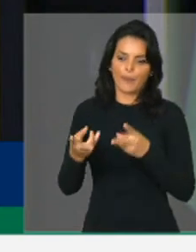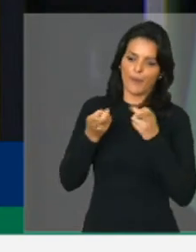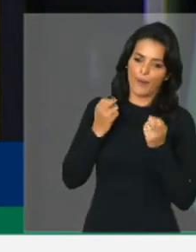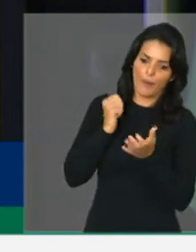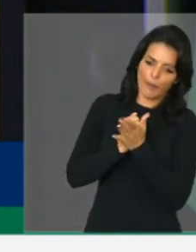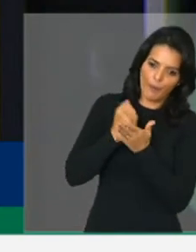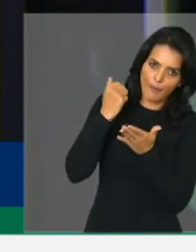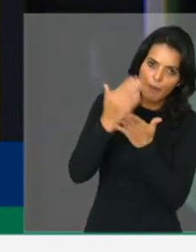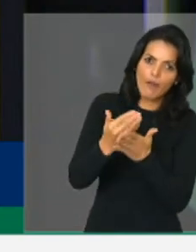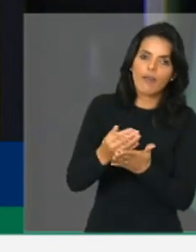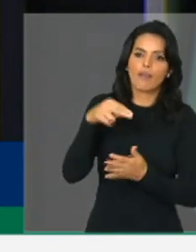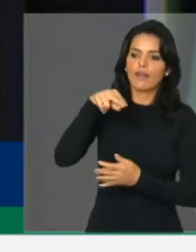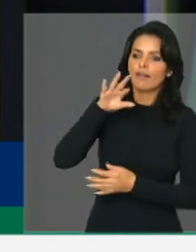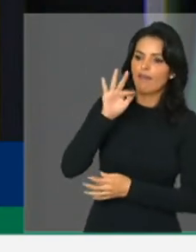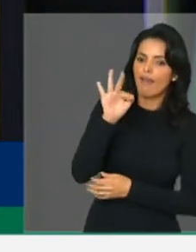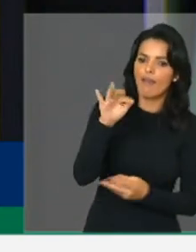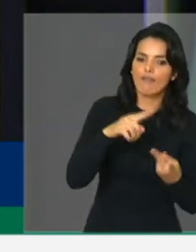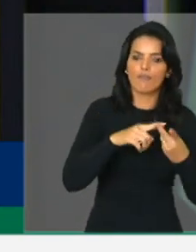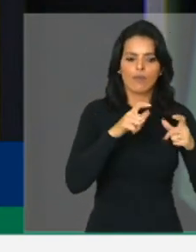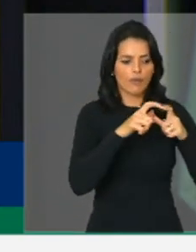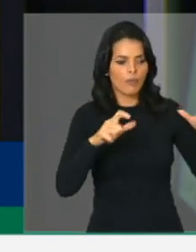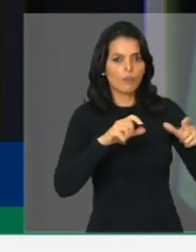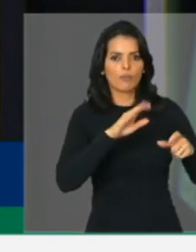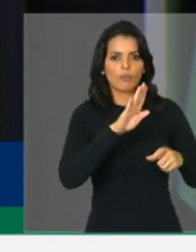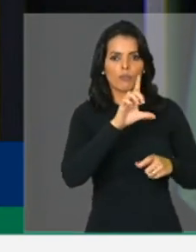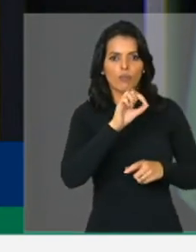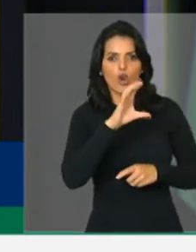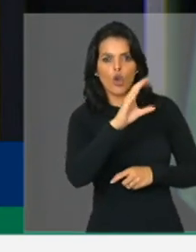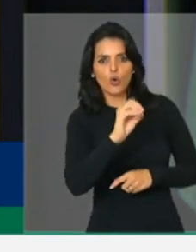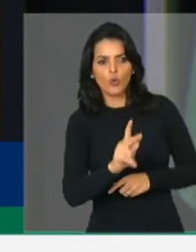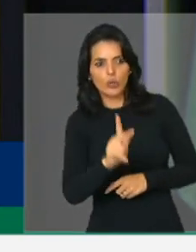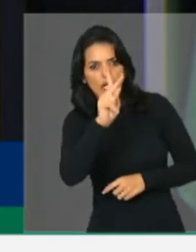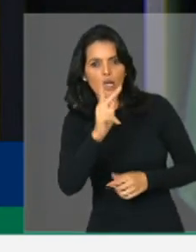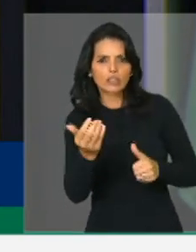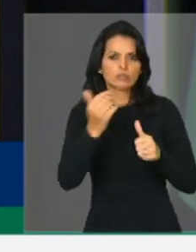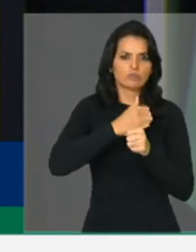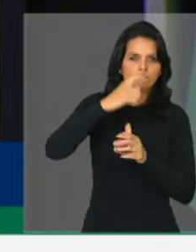PARA O EMPRESÁRIO E QUANDO VIRA CUSTO VAI PARAR NO PREÇO DO PRODUTO OU DO SERVIÇO E